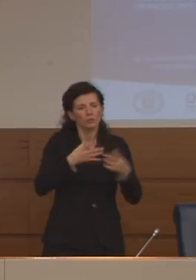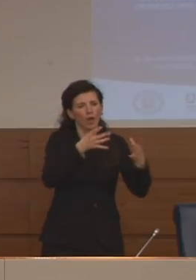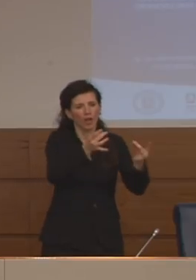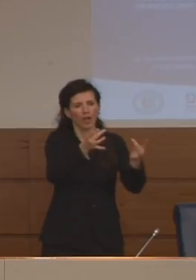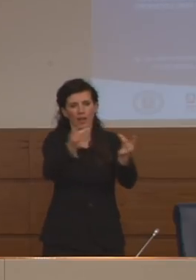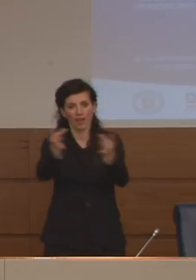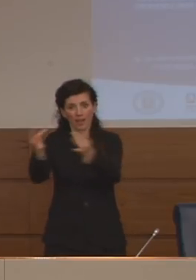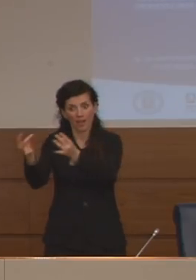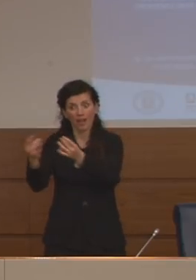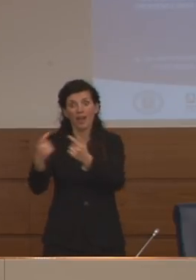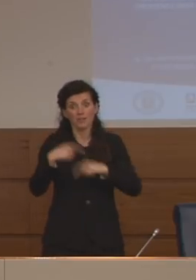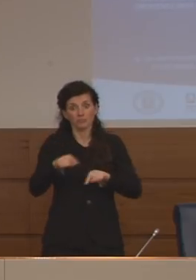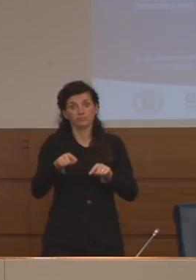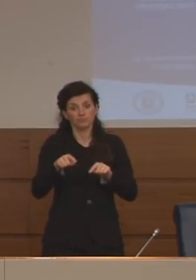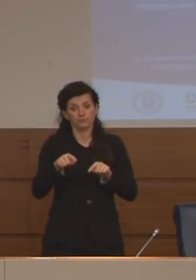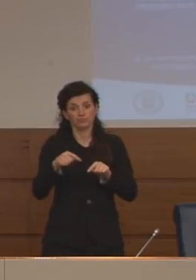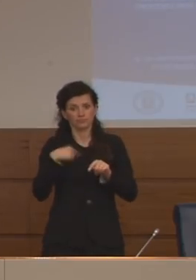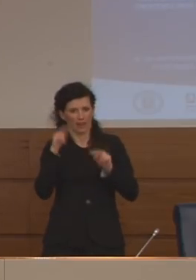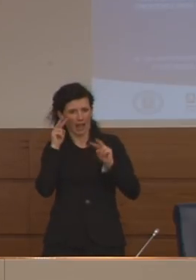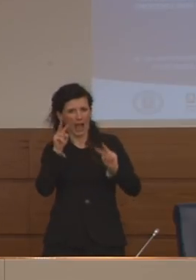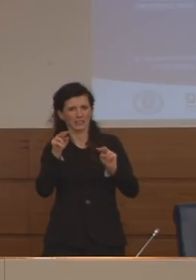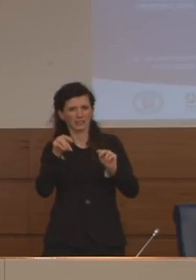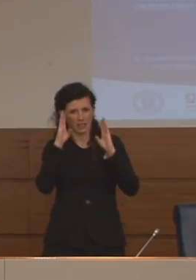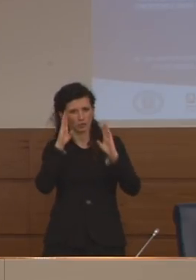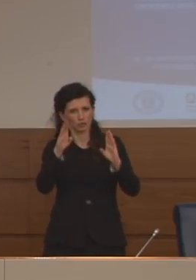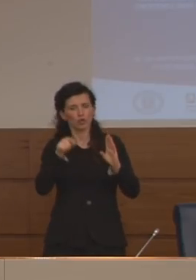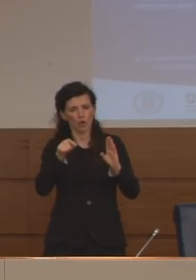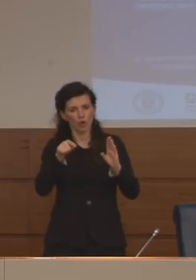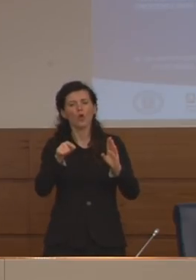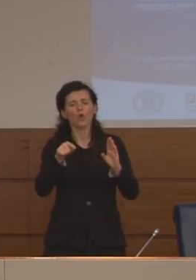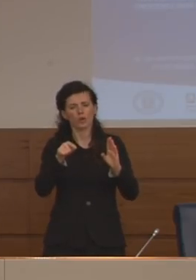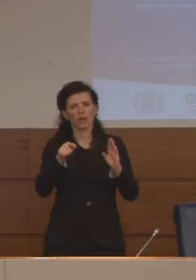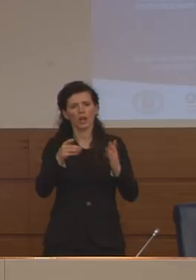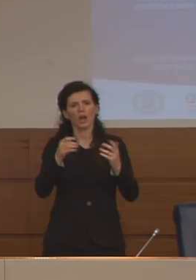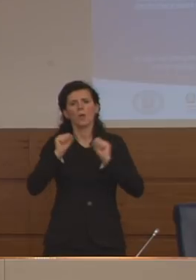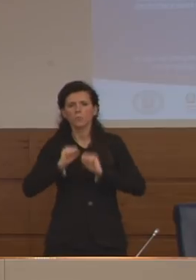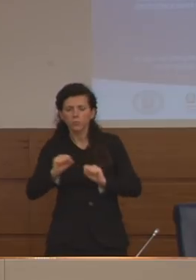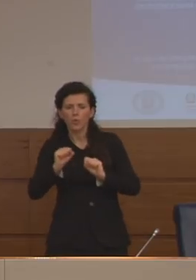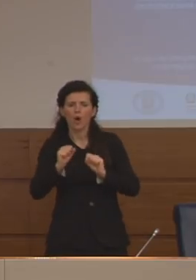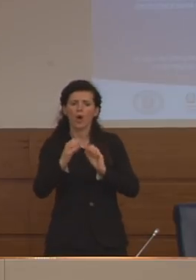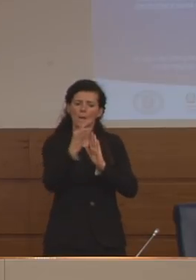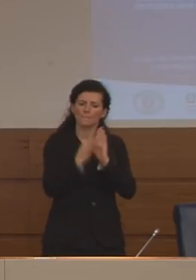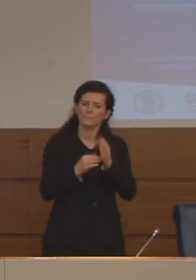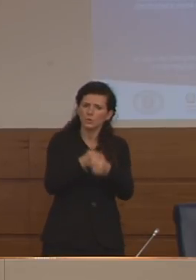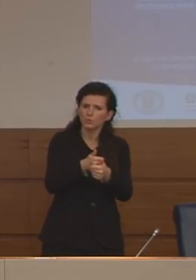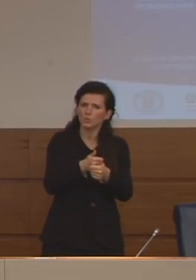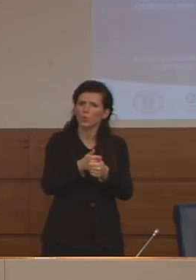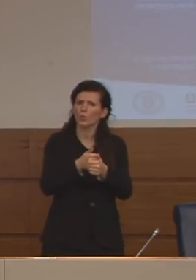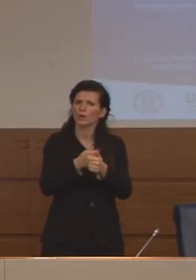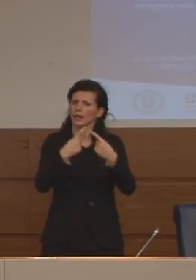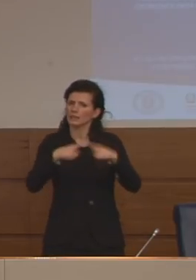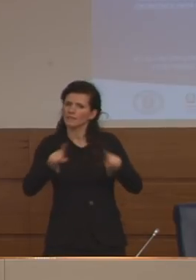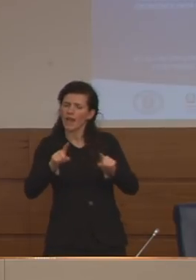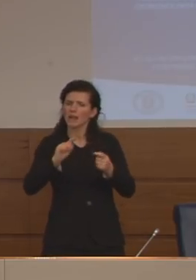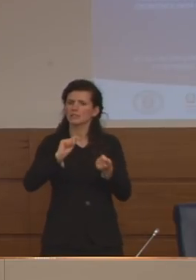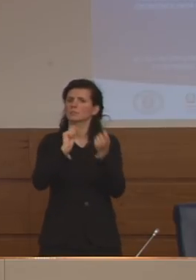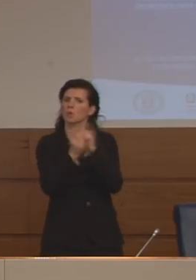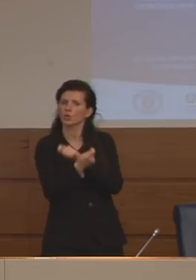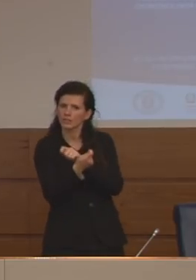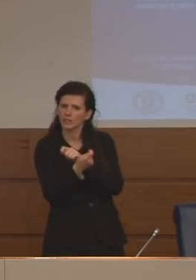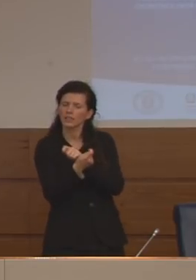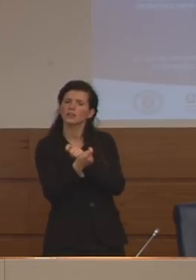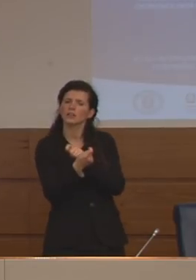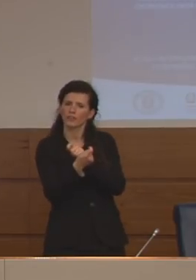mantenere o di considerare misure o alternative necessarie alla nostra vita,